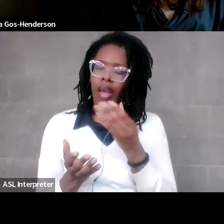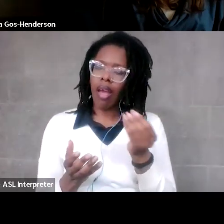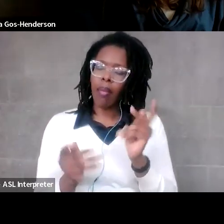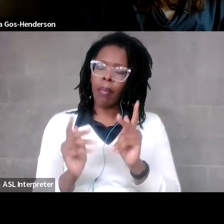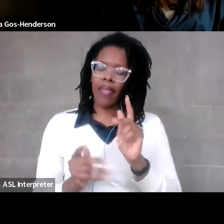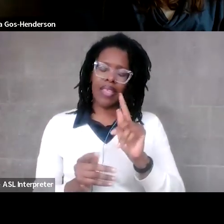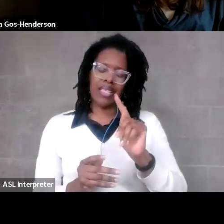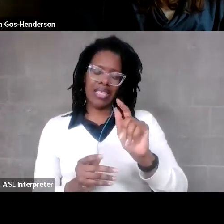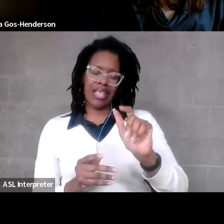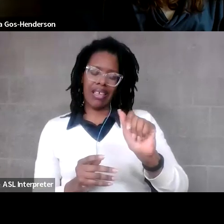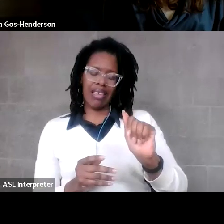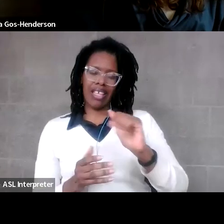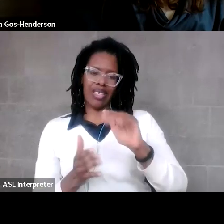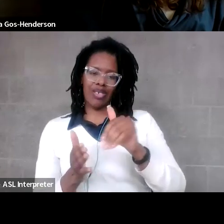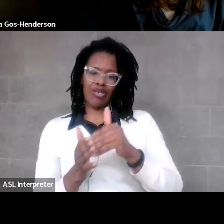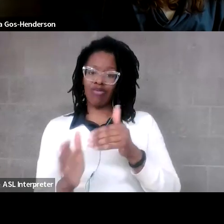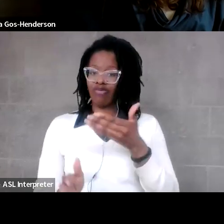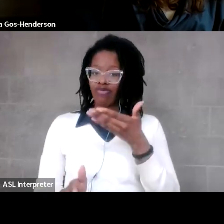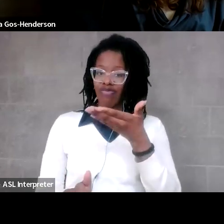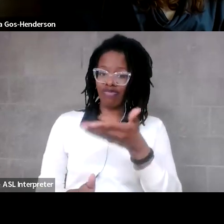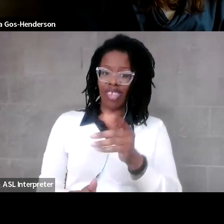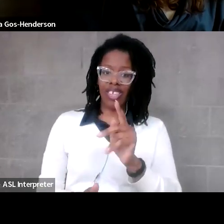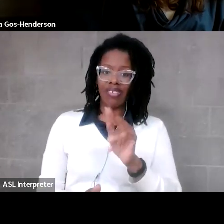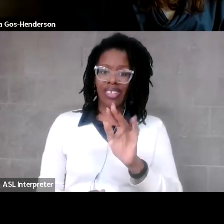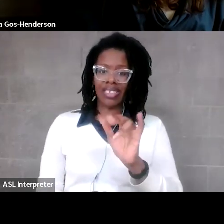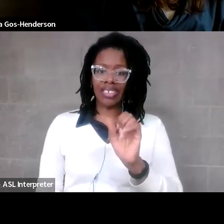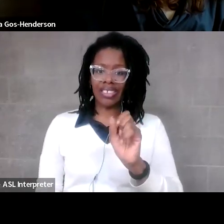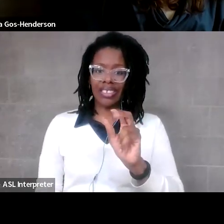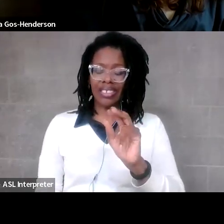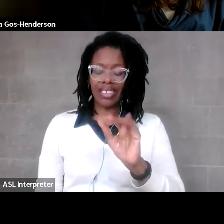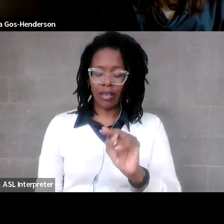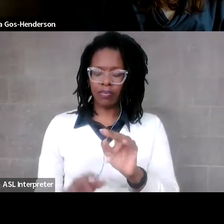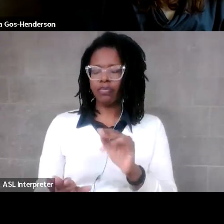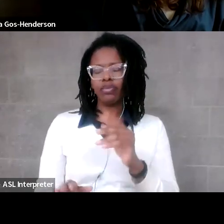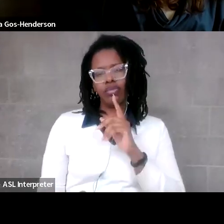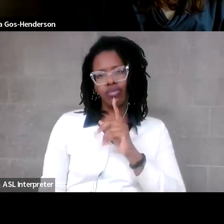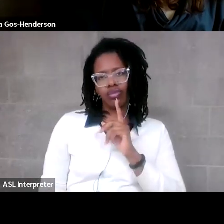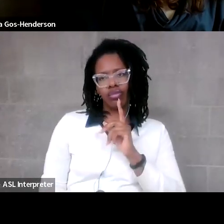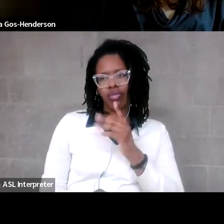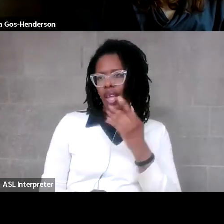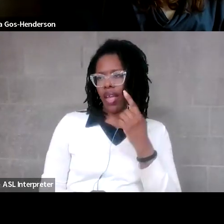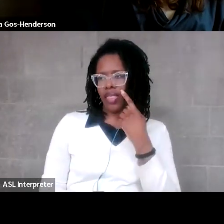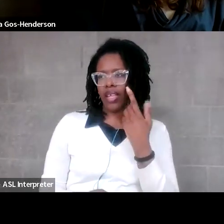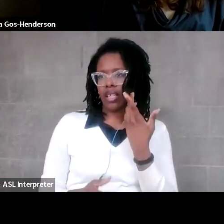Kristin, ¿quieres abordar esto un poco? Claro, creo que la respuesta que tenemos es...